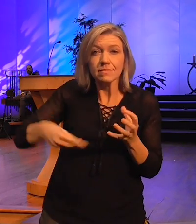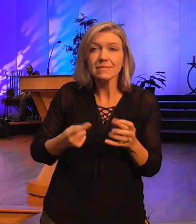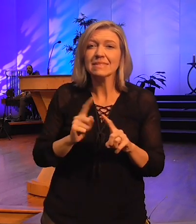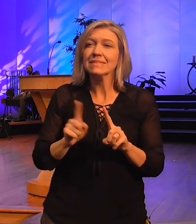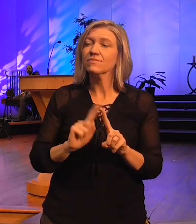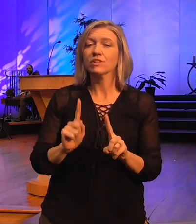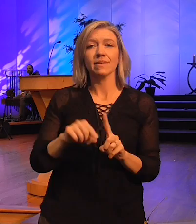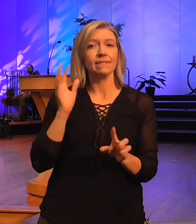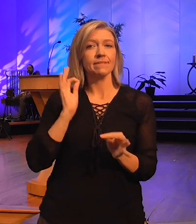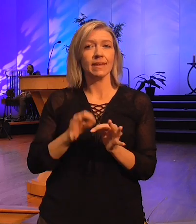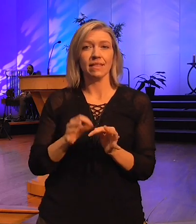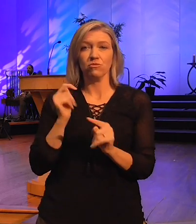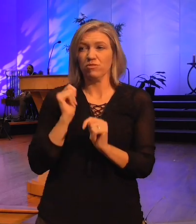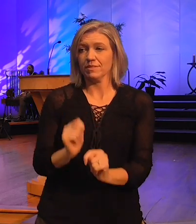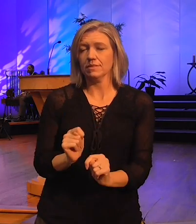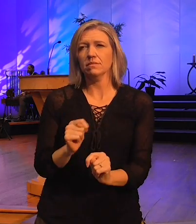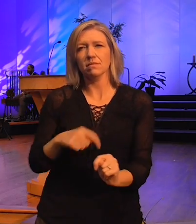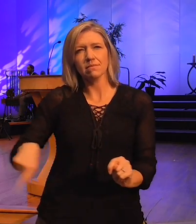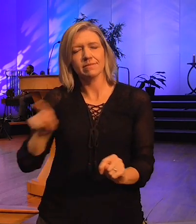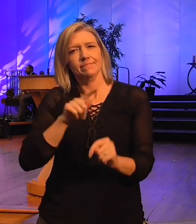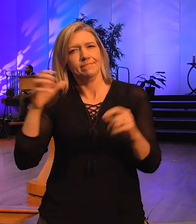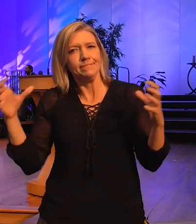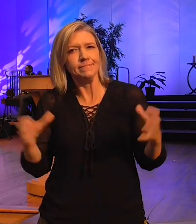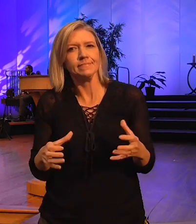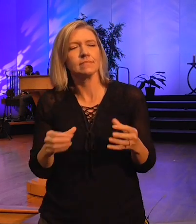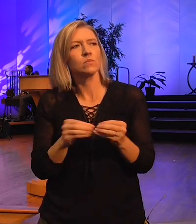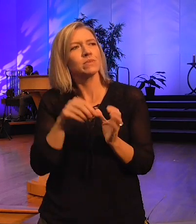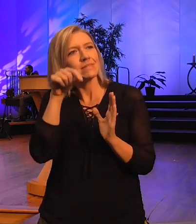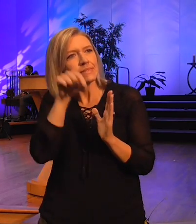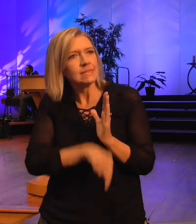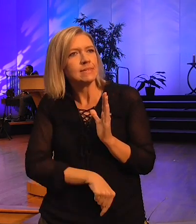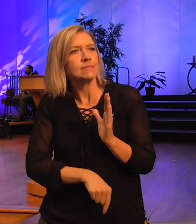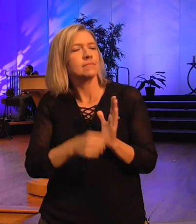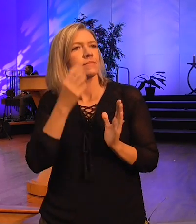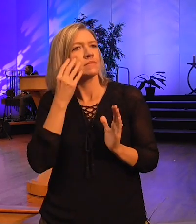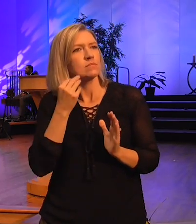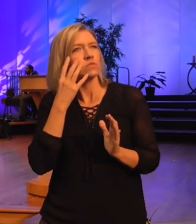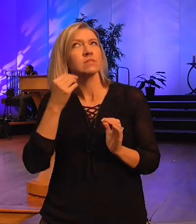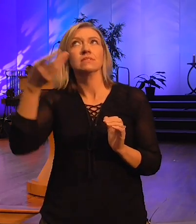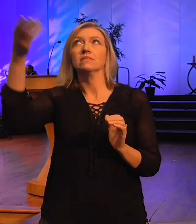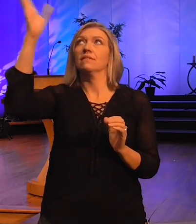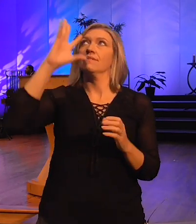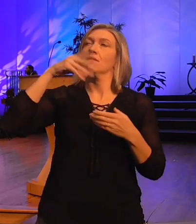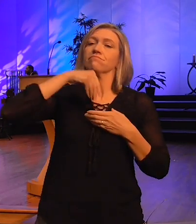todos nos reunimos para buscar una experiencia más profunda de lo Divino en nosotros mientras nos rodeamos